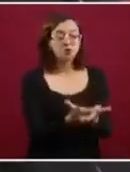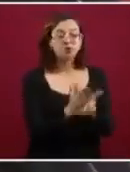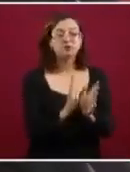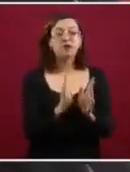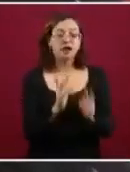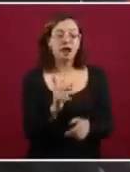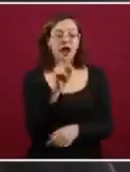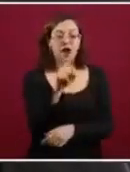del agua.